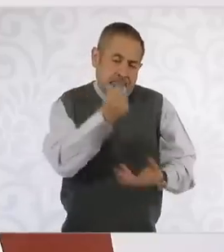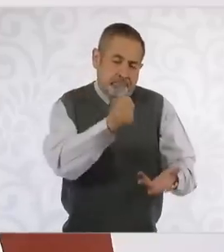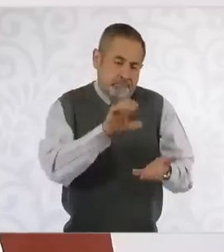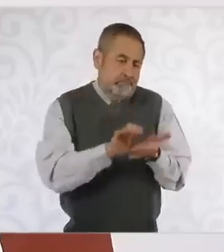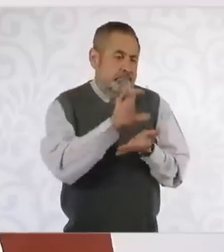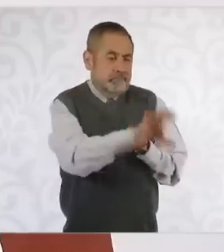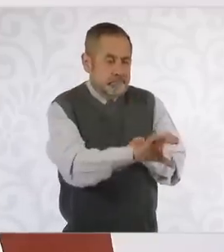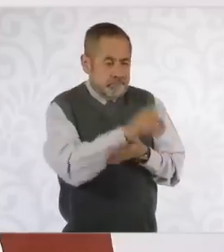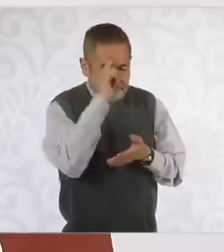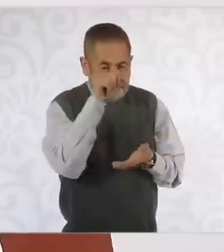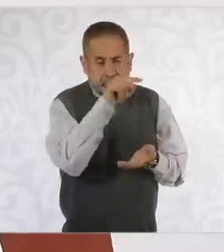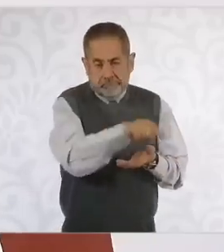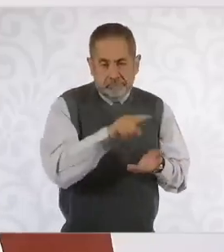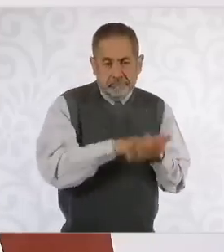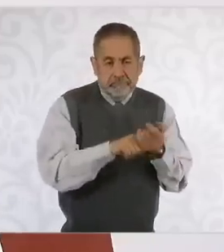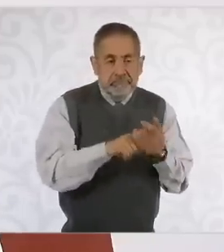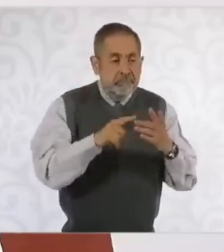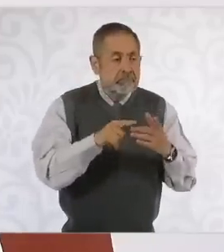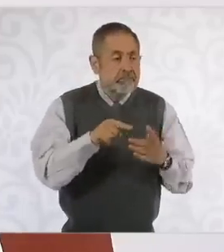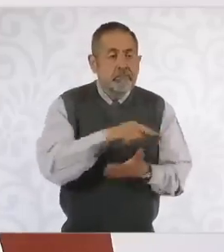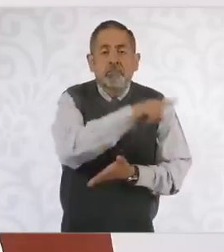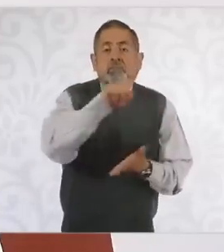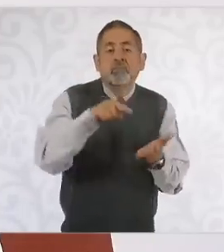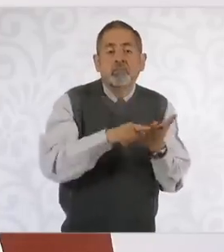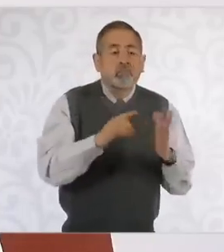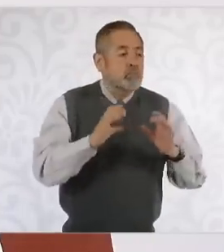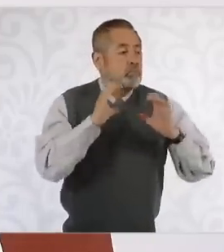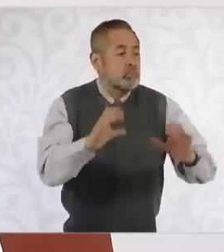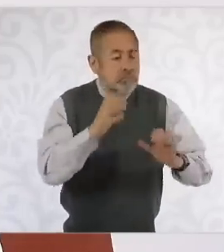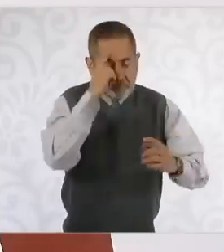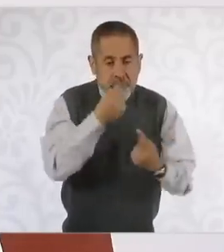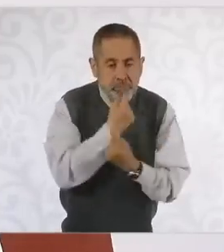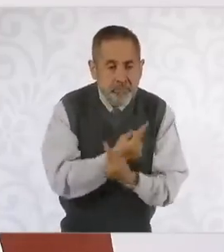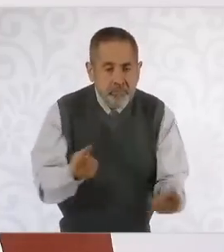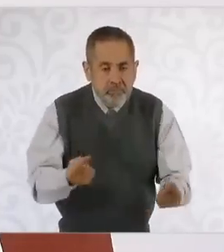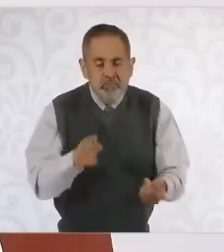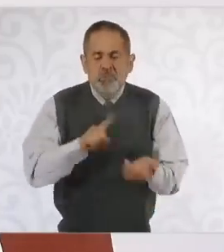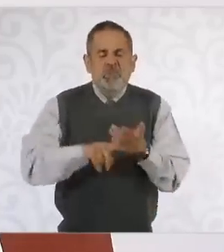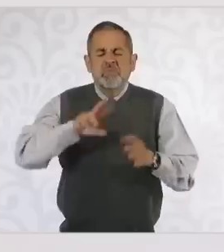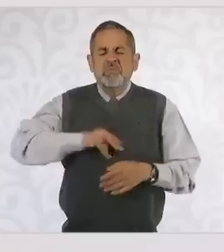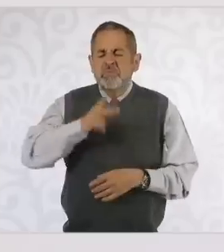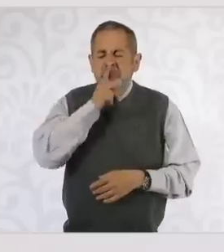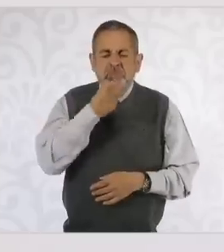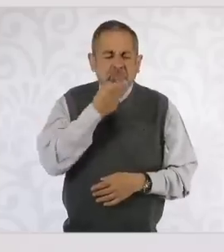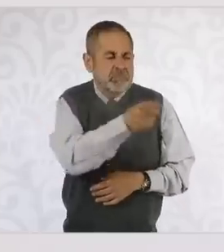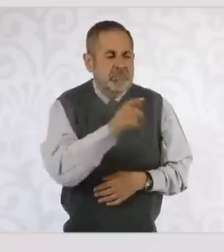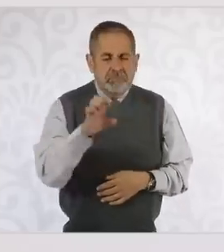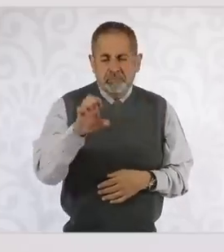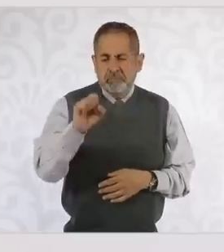justamente para centros de Cuidado infantil no digo estancias infantiles porque ese nombre se